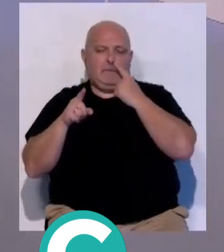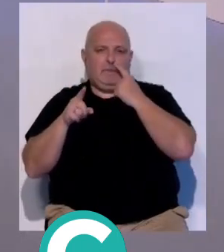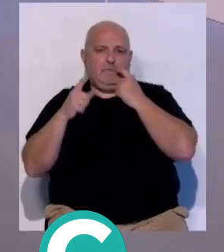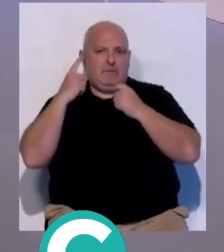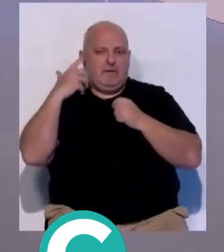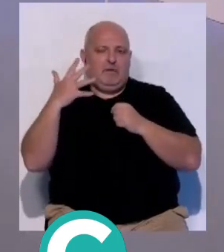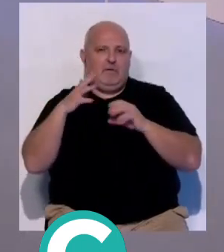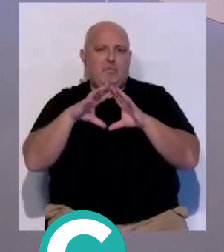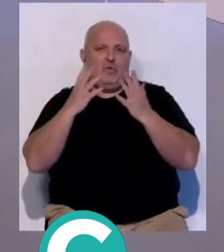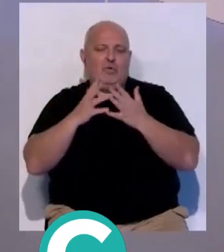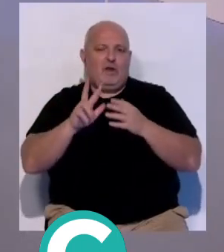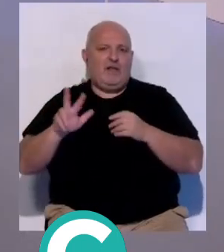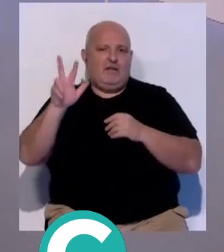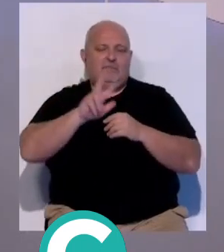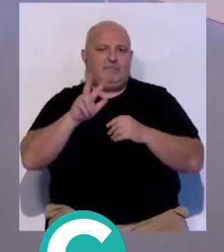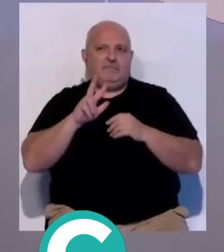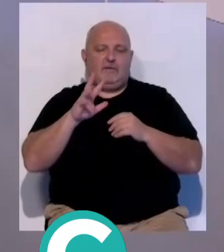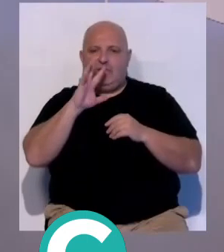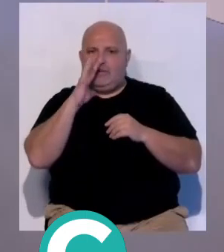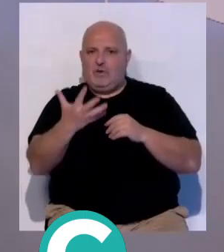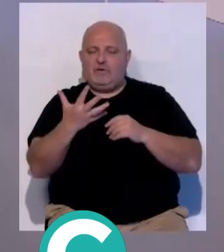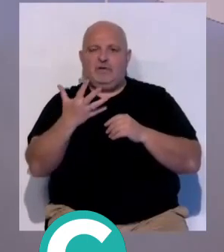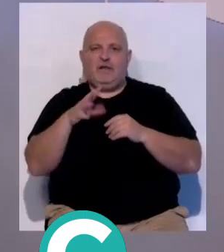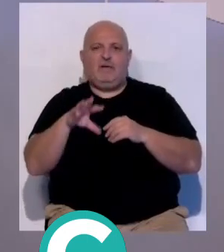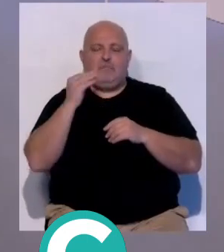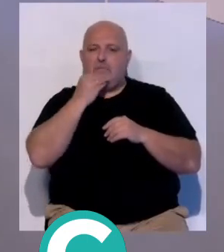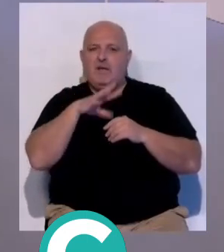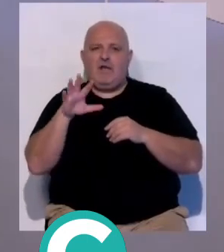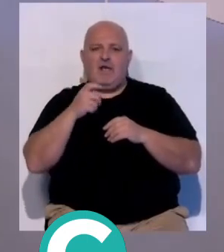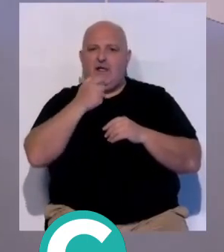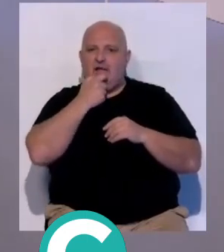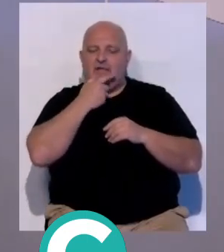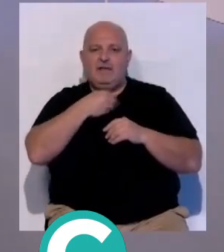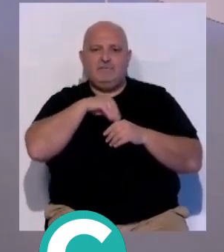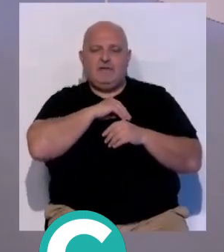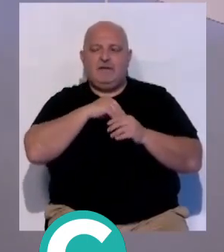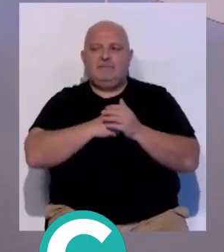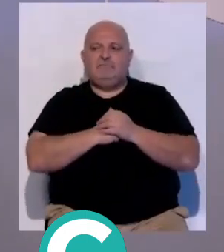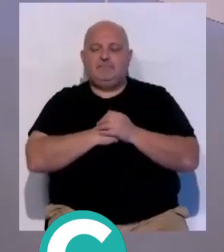en el fútbol nacional durante cinco años siendo elegido el mejor árbitro de España Pedro Haro